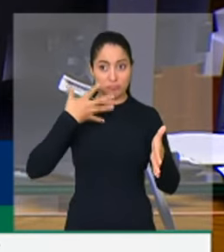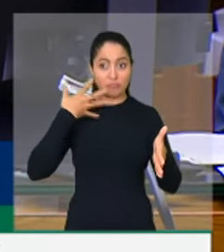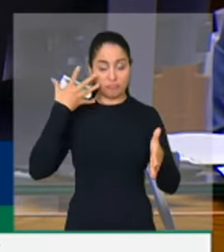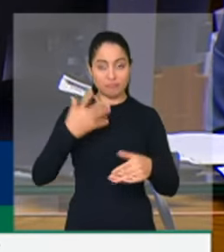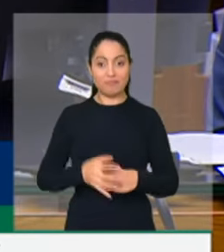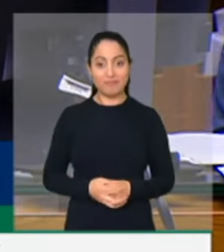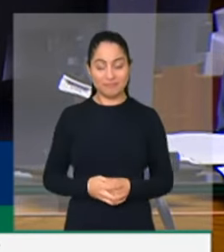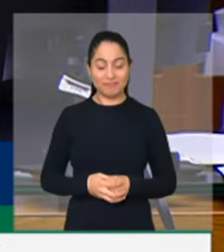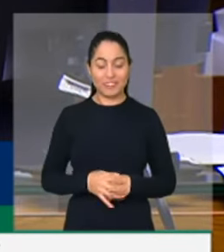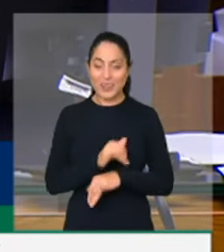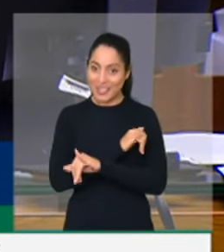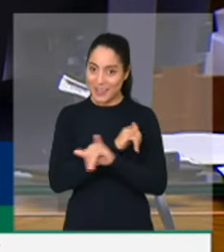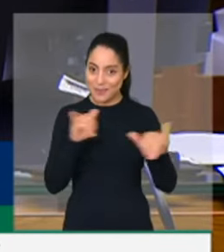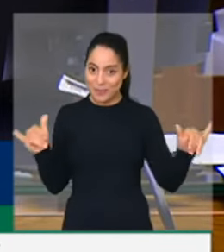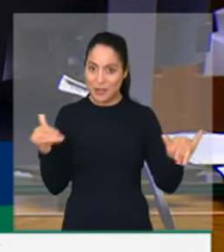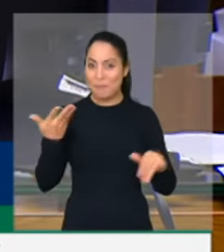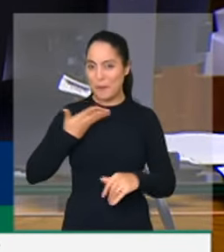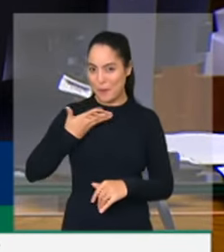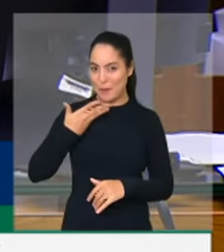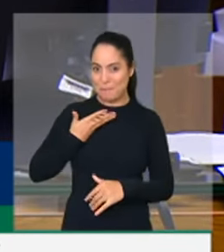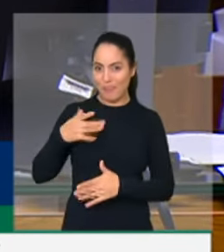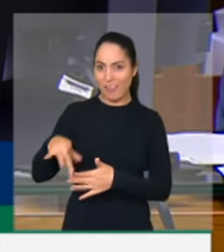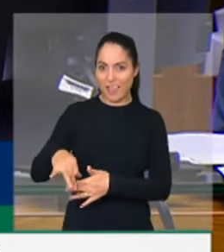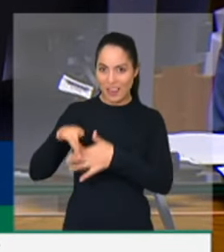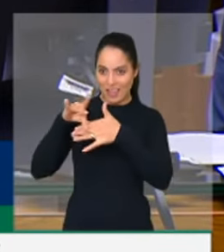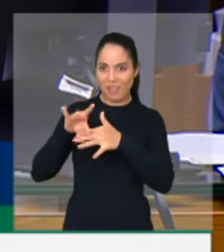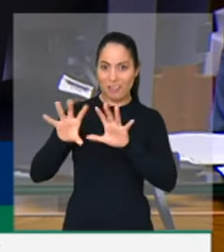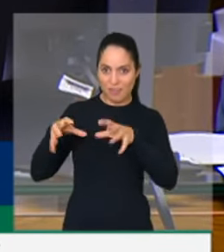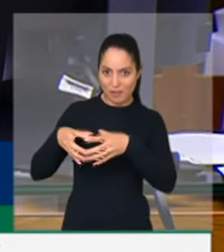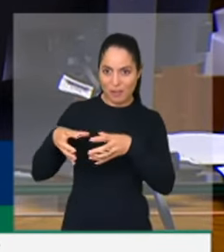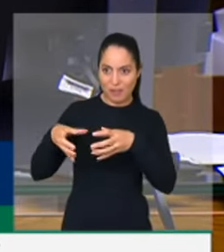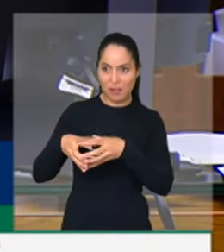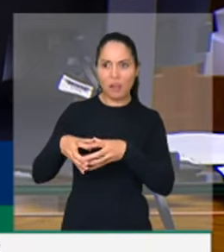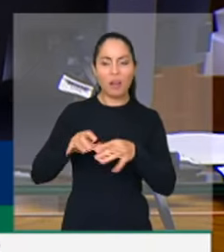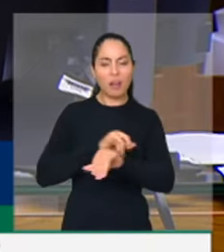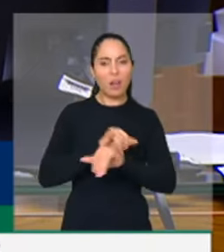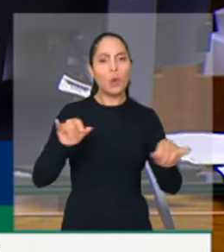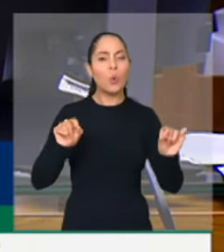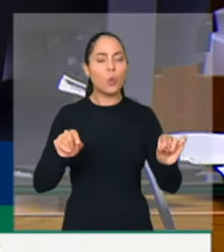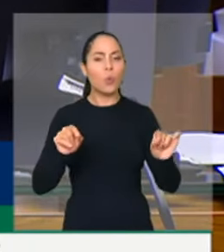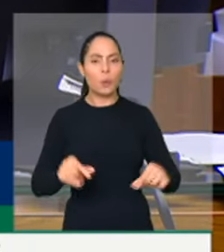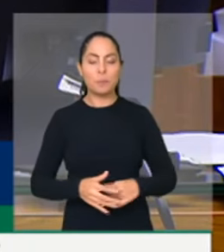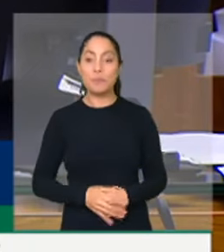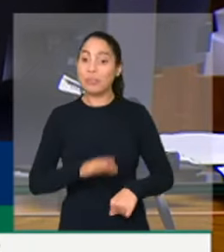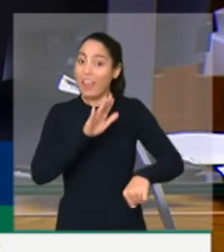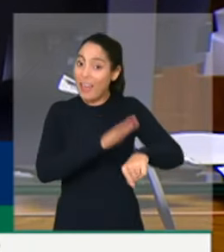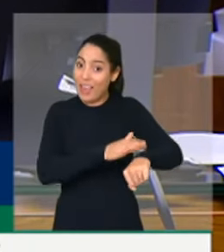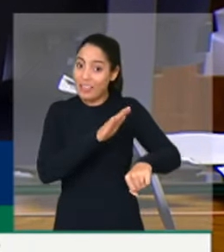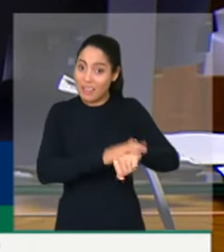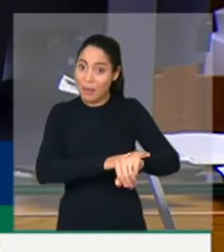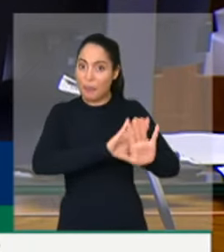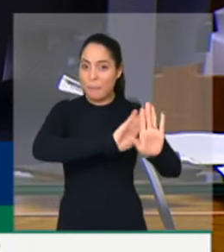É TEMPO DE NÓS LARGARMOS, DEIXARMOS DE LADO AS DIFERENÇAS IDEOLÓGICAS E PARTIRMOS DA VOTAÇÃO DESSE PROJETO, CONCILIARMOS AS VOTAÇÕES DESSA SEMANA, PARA